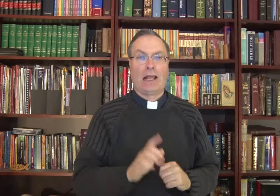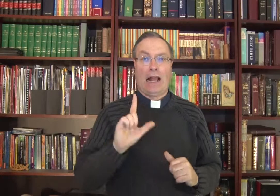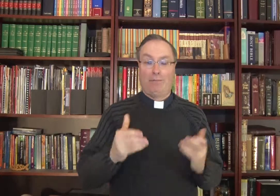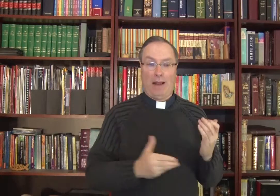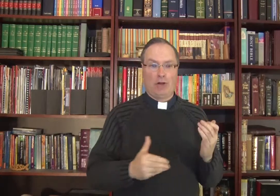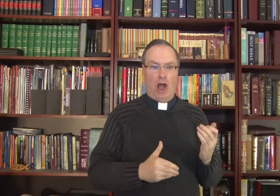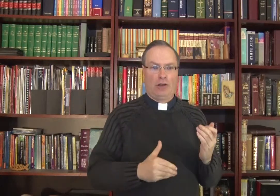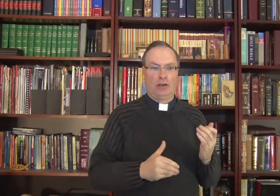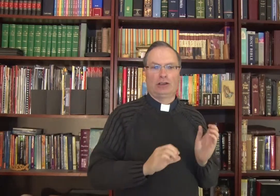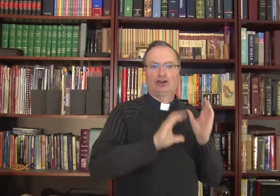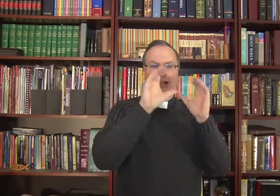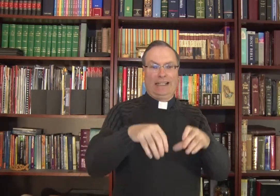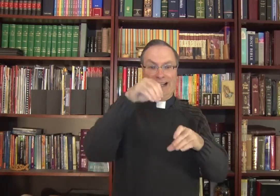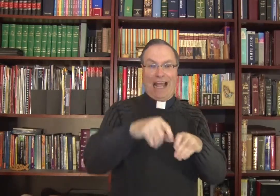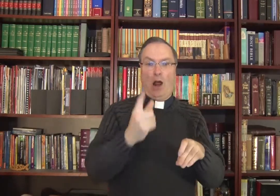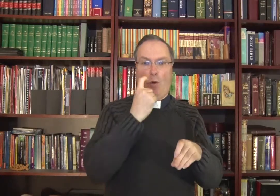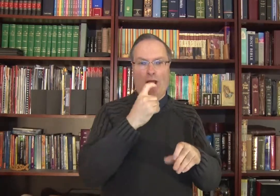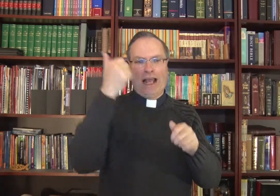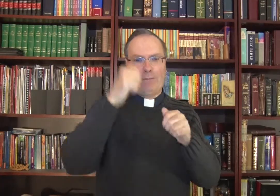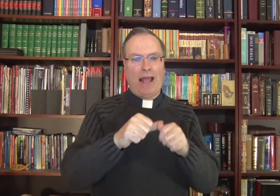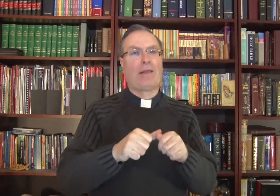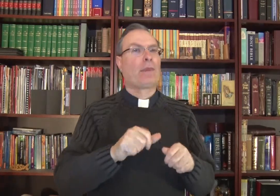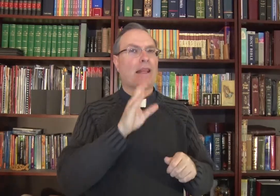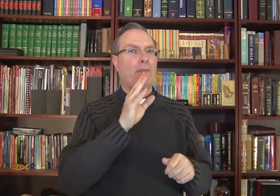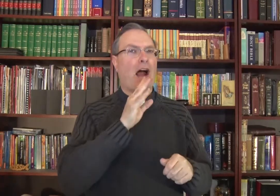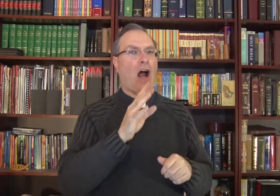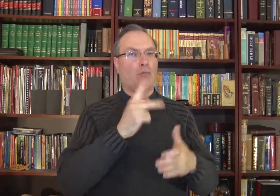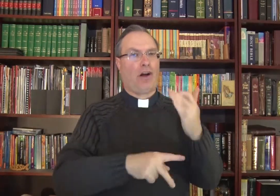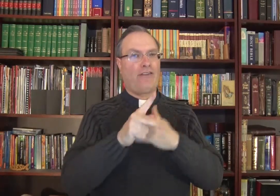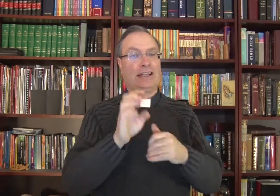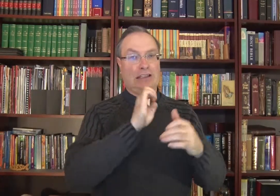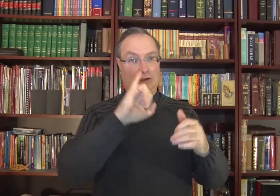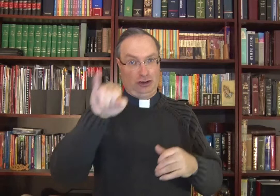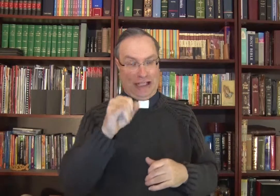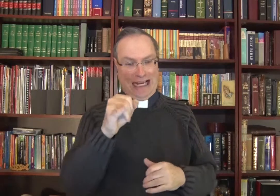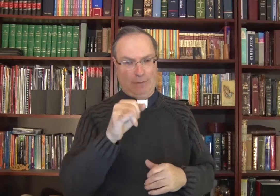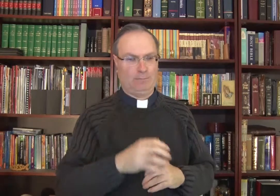La Babylone jeté dans l’eau rappelle les paroles du prophète Jérémie: